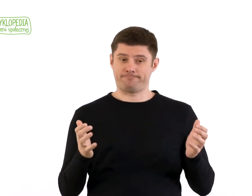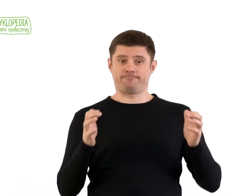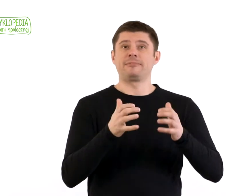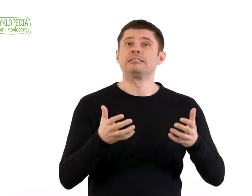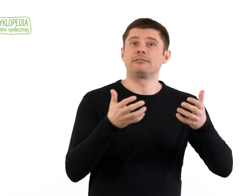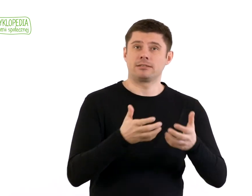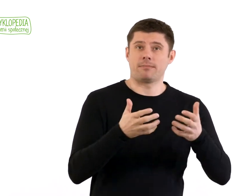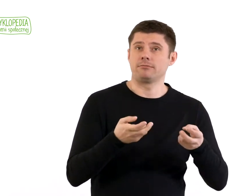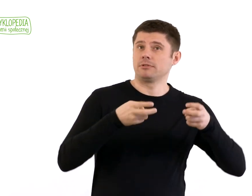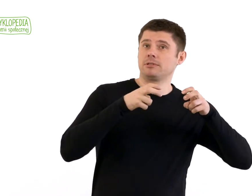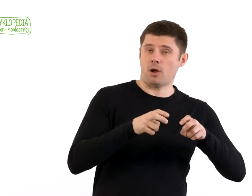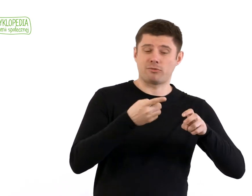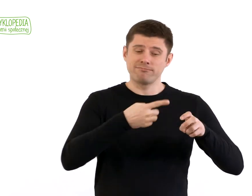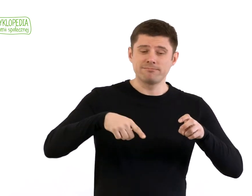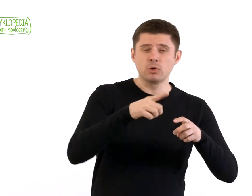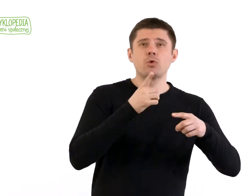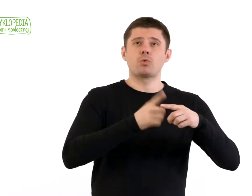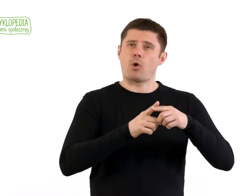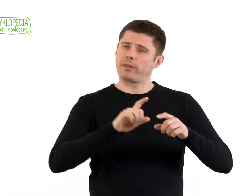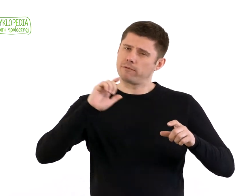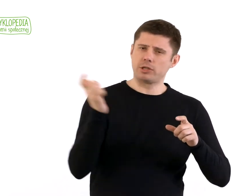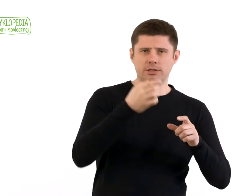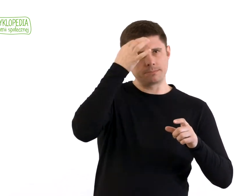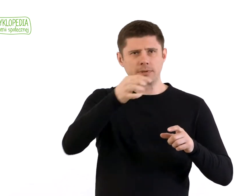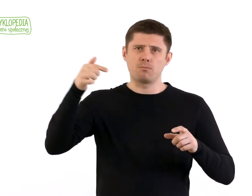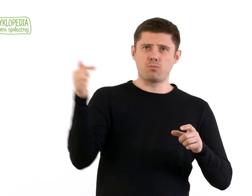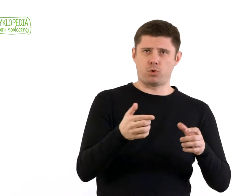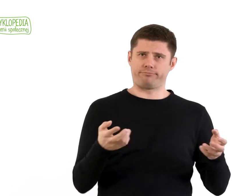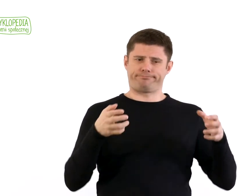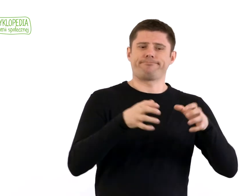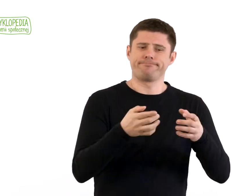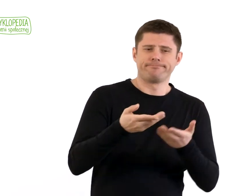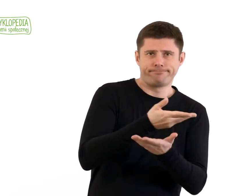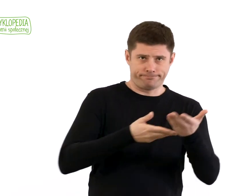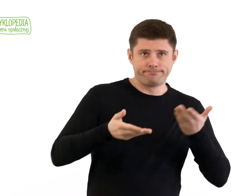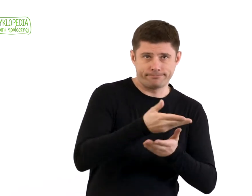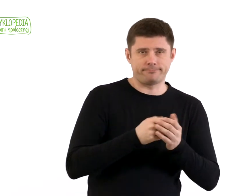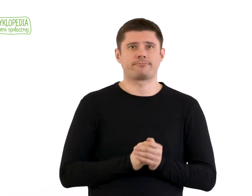Na zebraniu założycielskim obecni muszą być wszyscy założyciele spółdzielni.